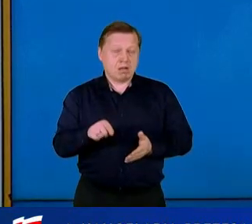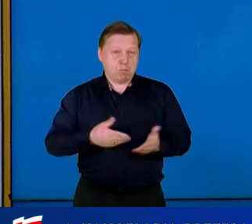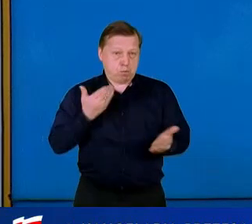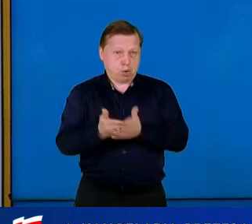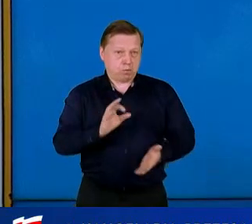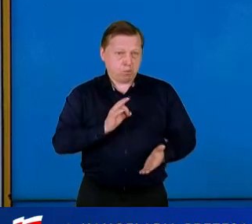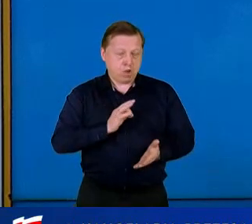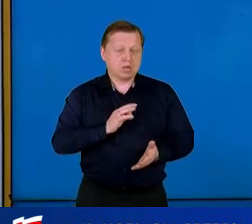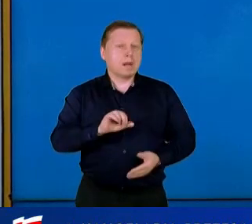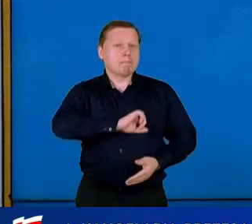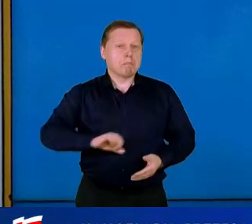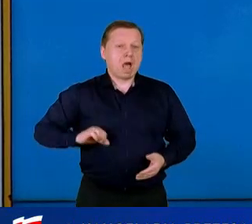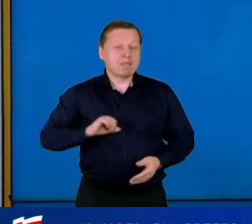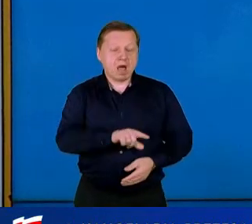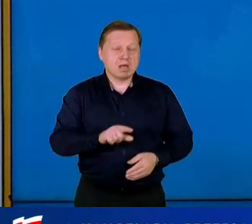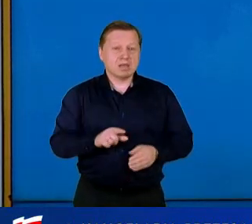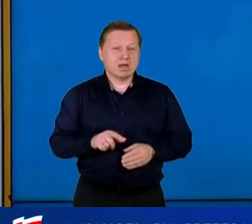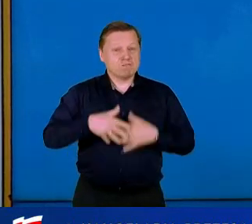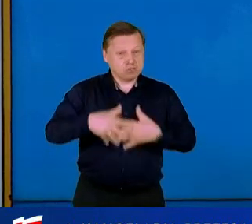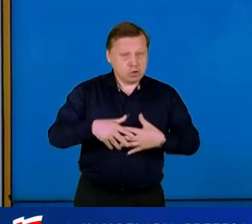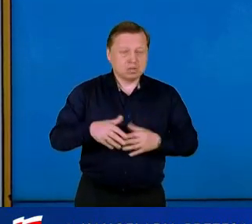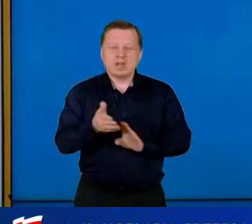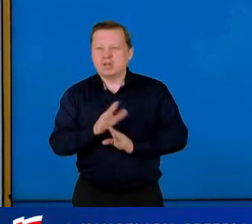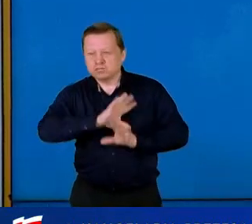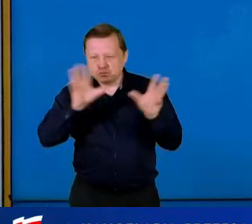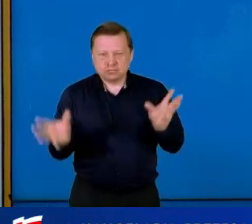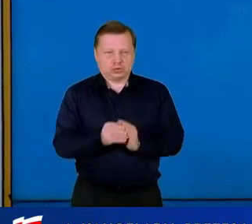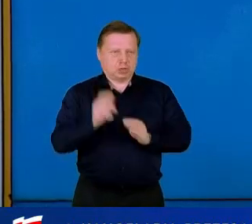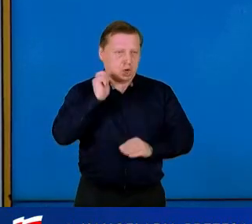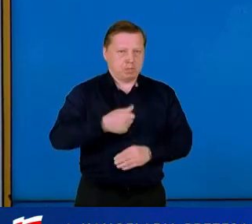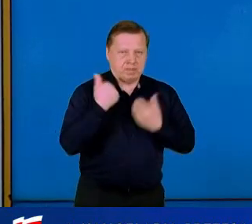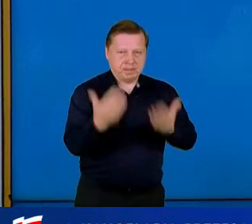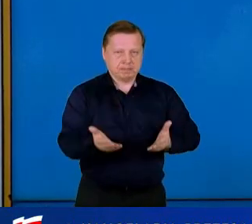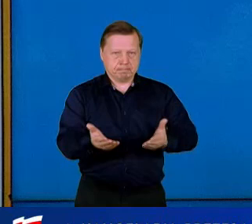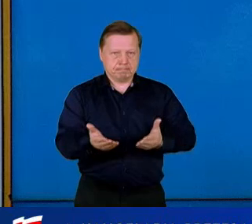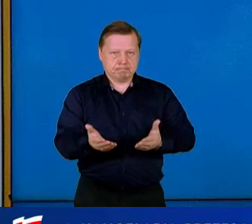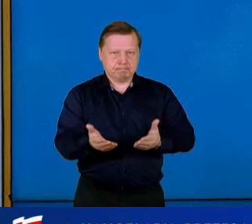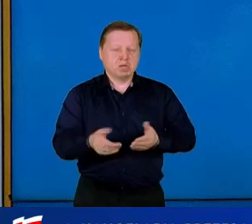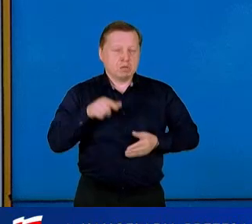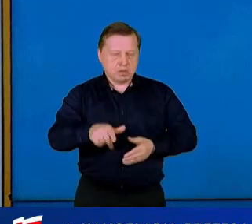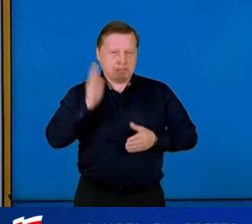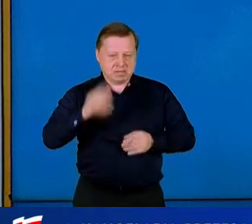objęte zostały wszystkie kobiety. I to będziemy starali się wdrażać w najbliższym czasie.